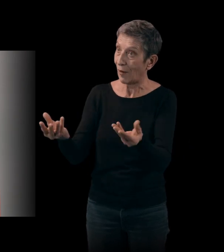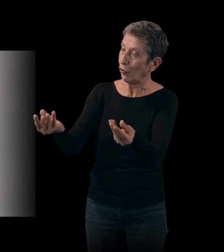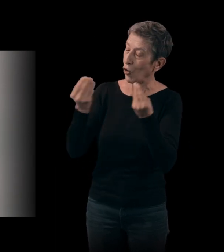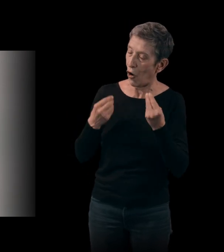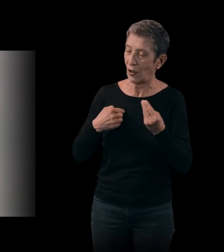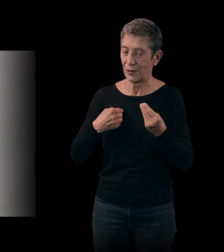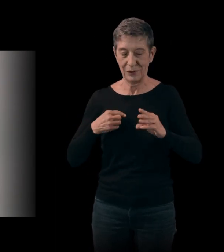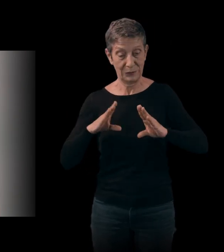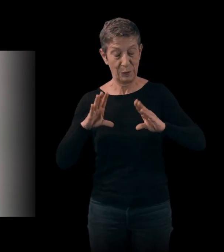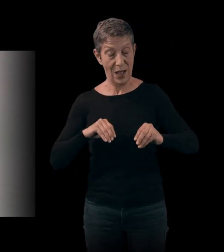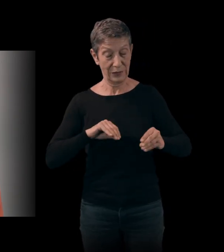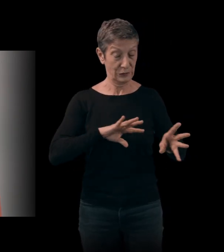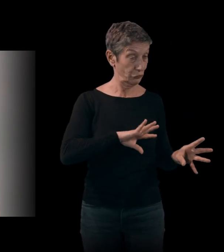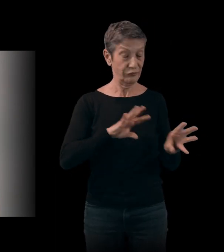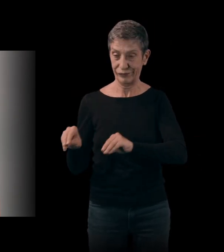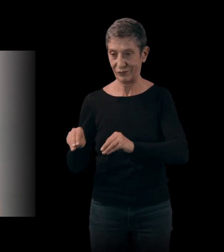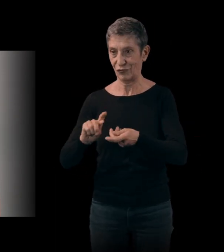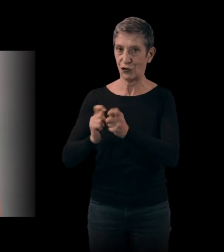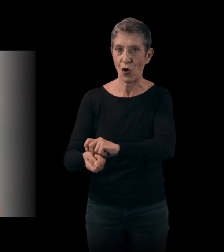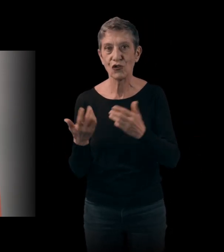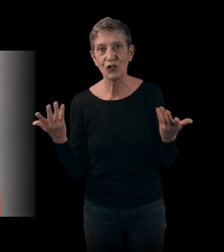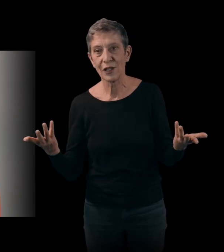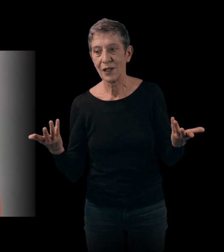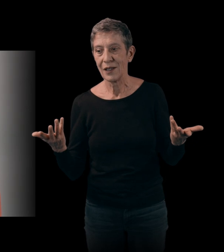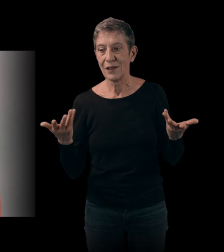Et je pense que ça fait partie de l'histoire aussi du livre et